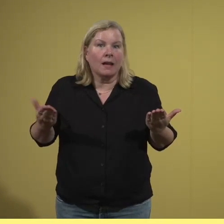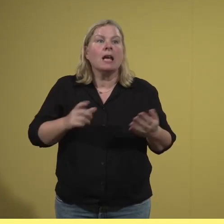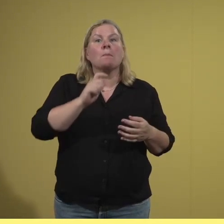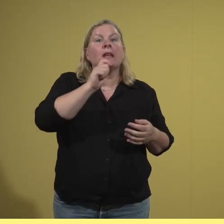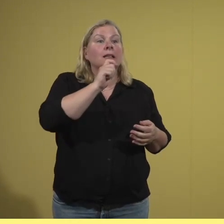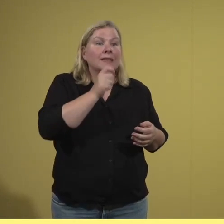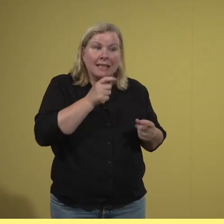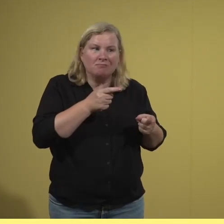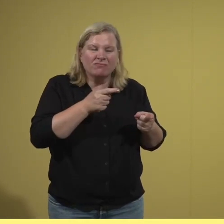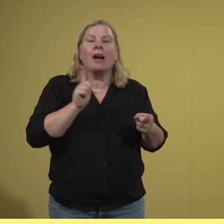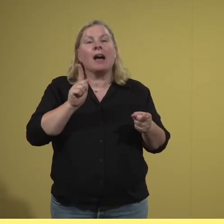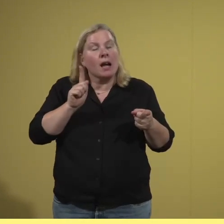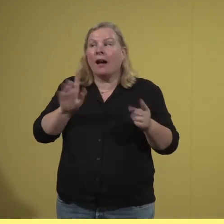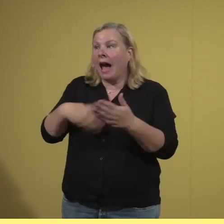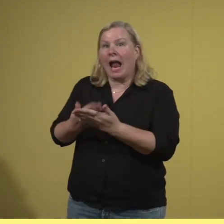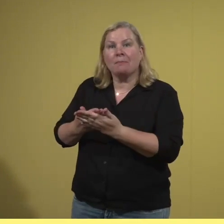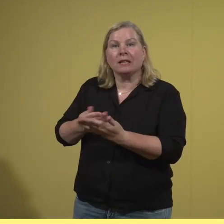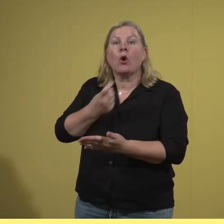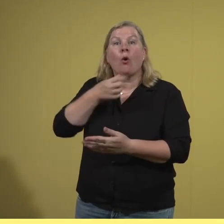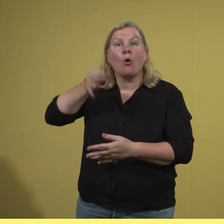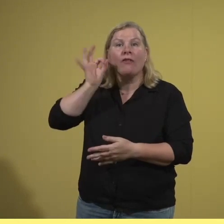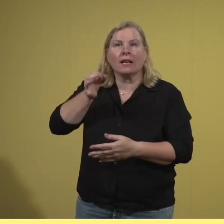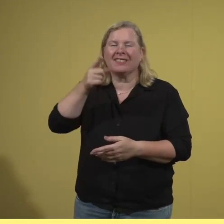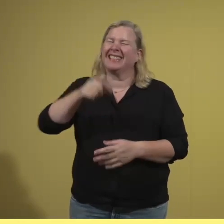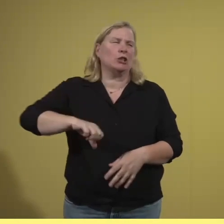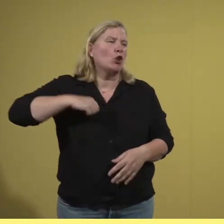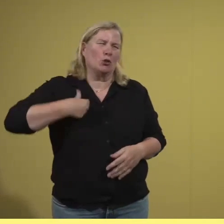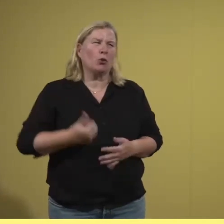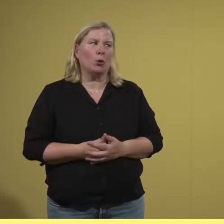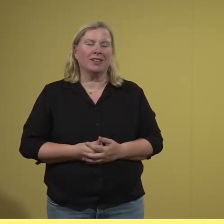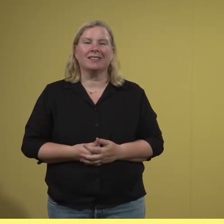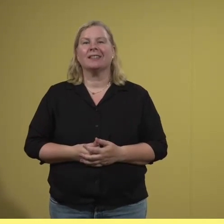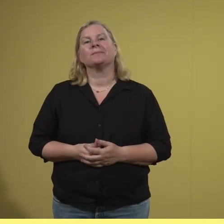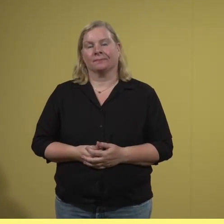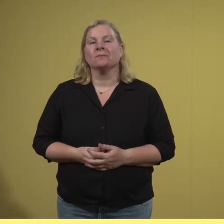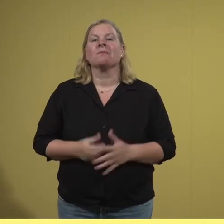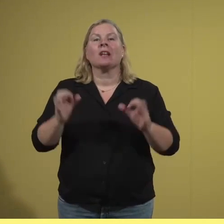Wenn es jetzt nicht gerade ein Snack wäre, würde ich dir ein Glas Rotwein anbieten, aber wir haben ja die Limo. Ist noch früh am Tag. Genau, richtig.